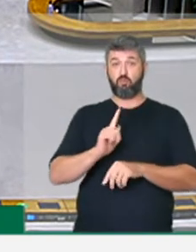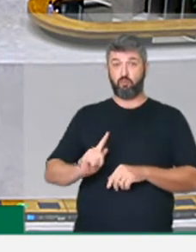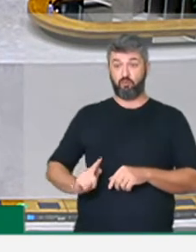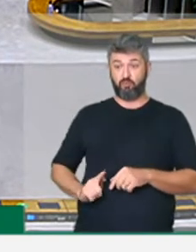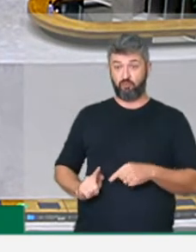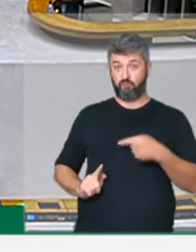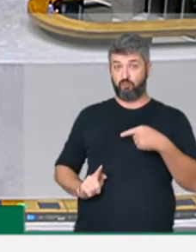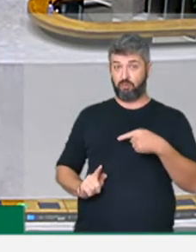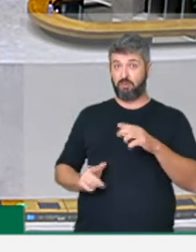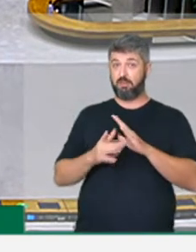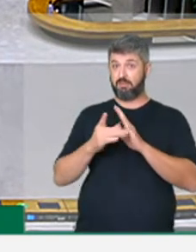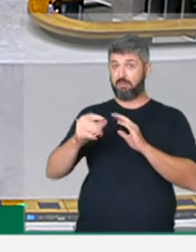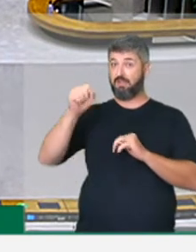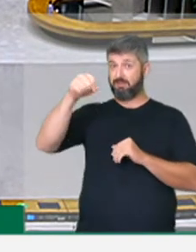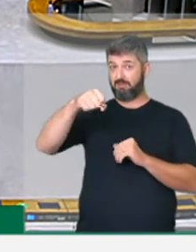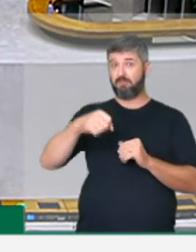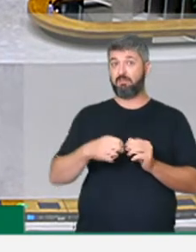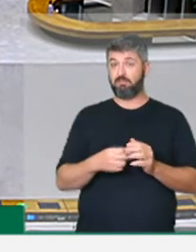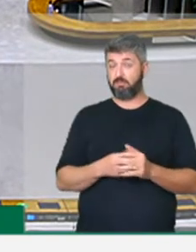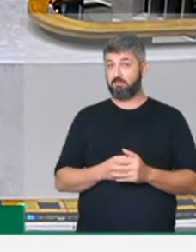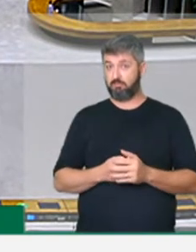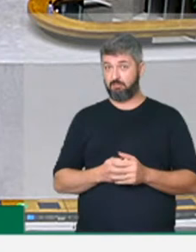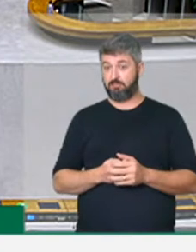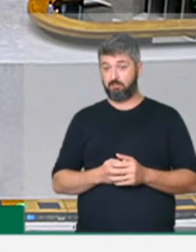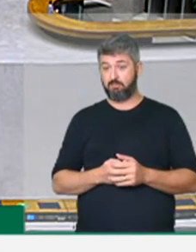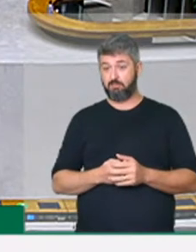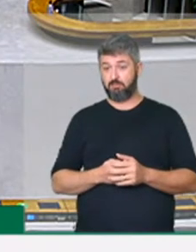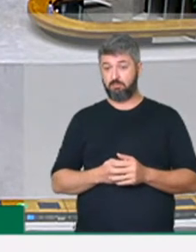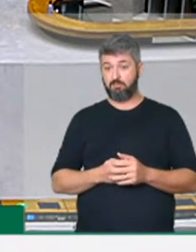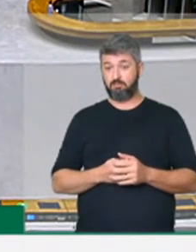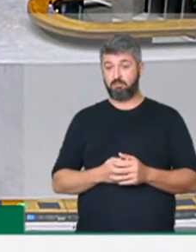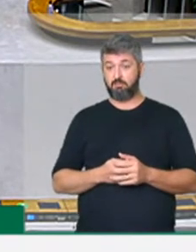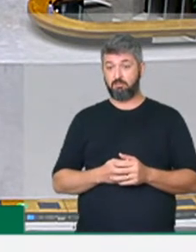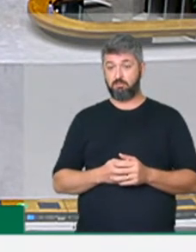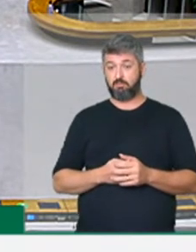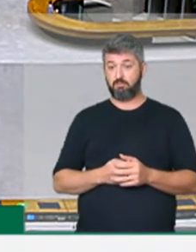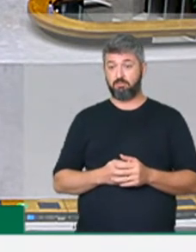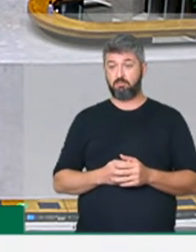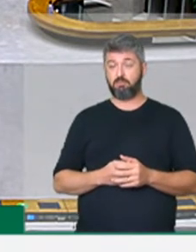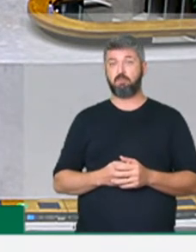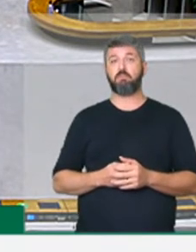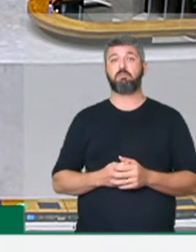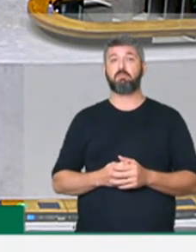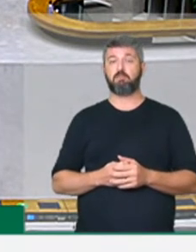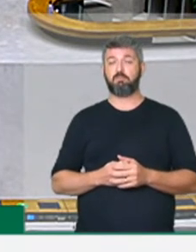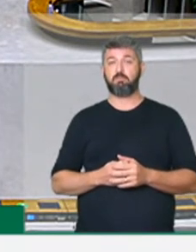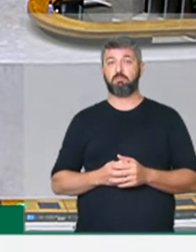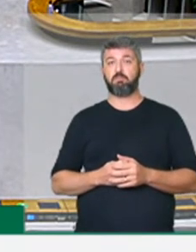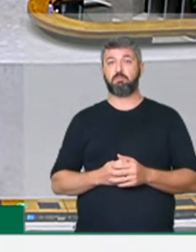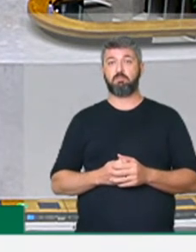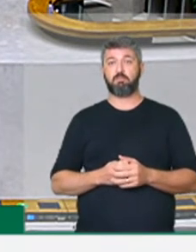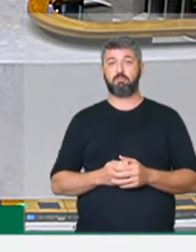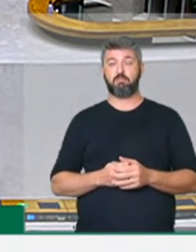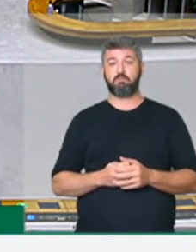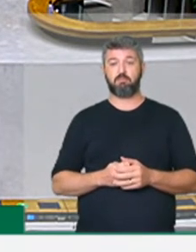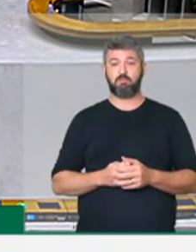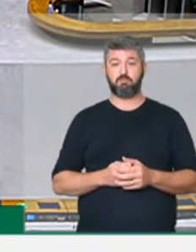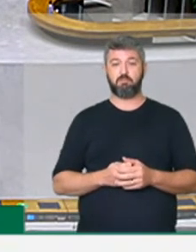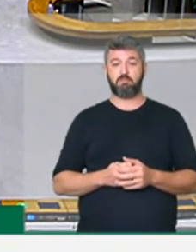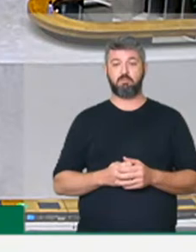ORIENTA O PSOL, DEPUTADO IVAN VALENTE? [DEPUTADO]: SENHOR PRESIDENTE... SENHOR PRESIDENTE... -- [PRESIDENTE]: ESTÁ ACHANDO GRAÇA COMO EU. -- [DEPUTADO]: EU U EU